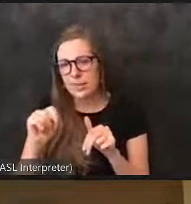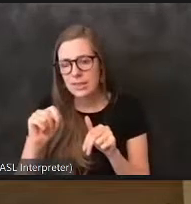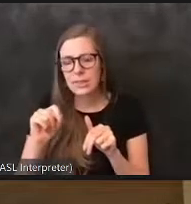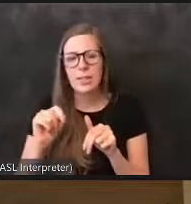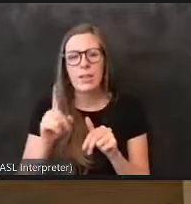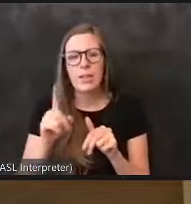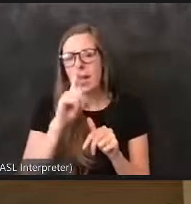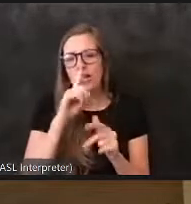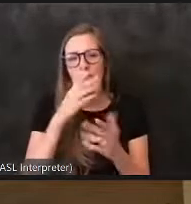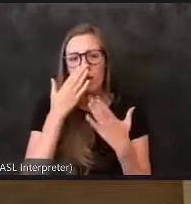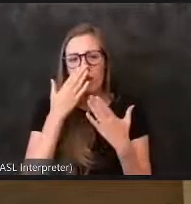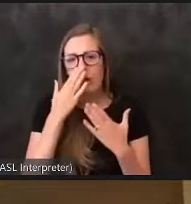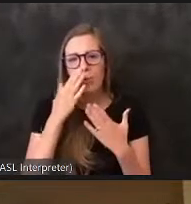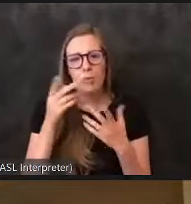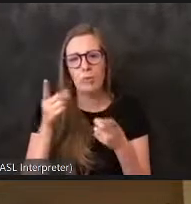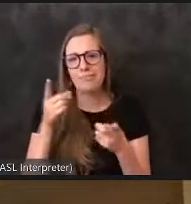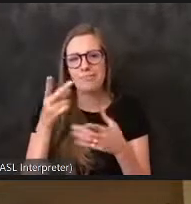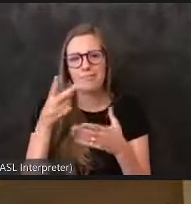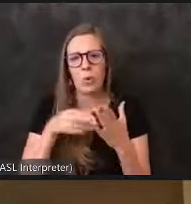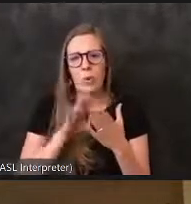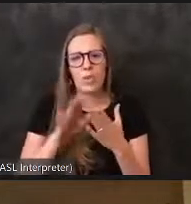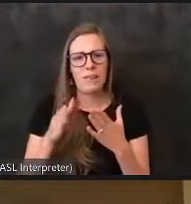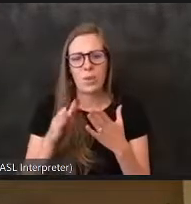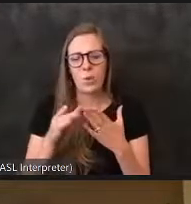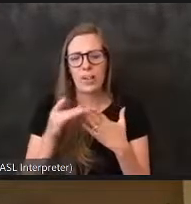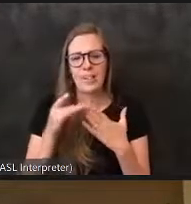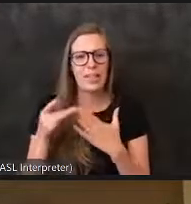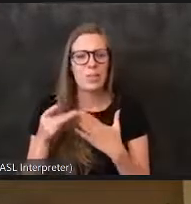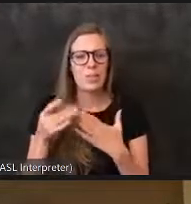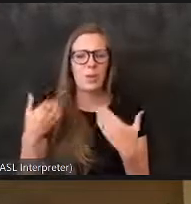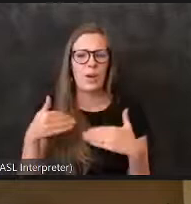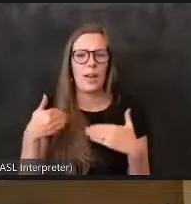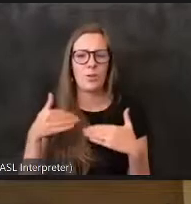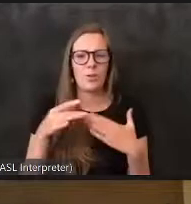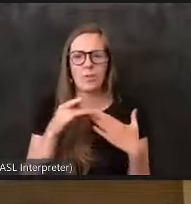Muy agradecido por el liderazgo. Nos han liberado la Junta de Supervisión